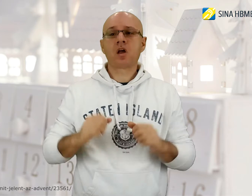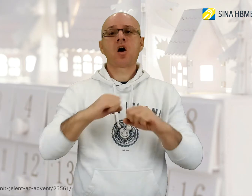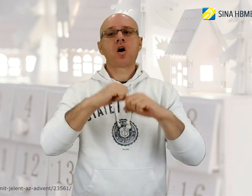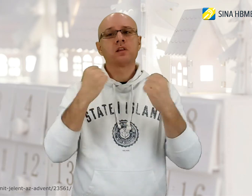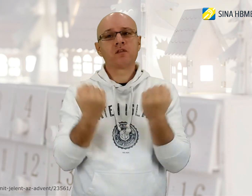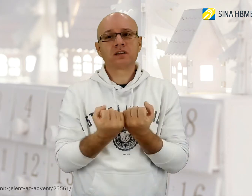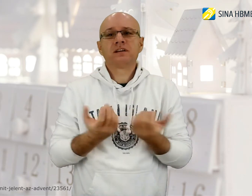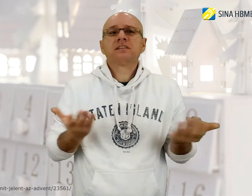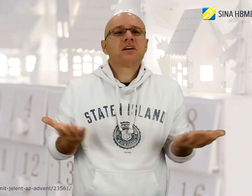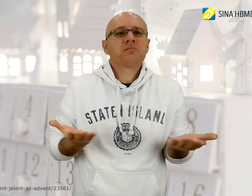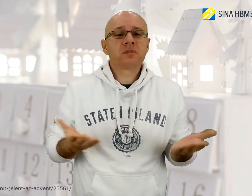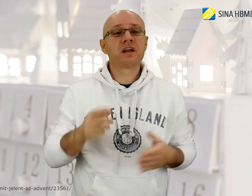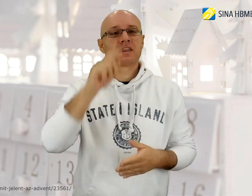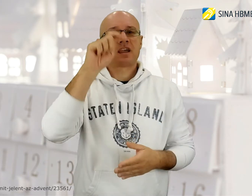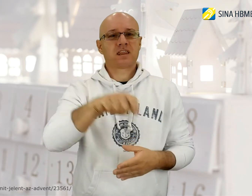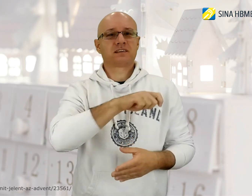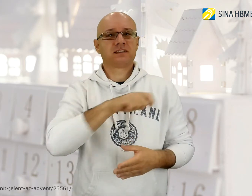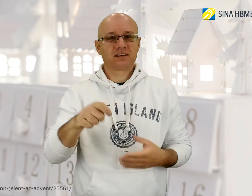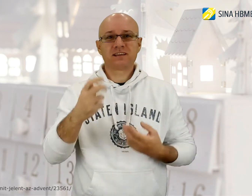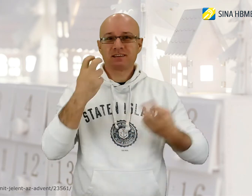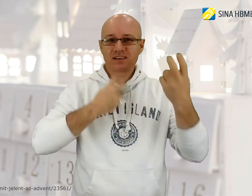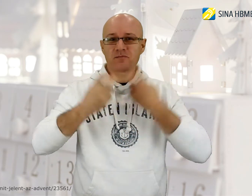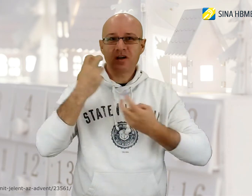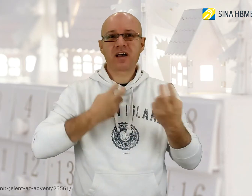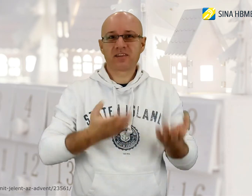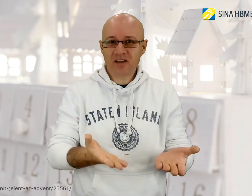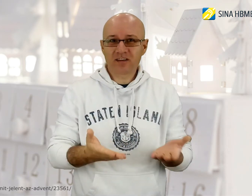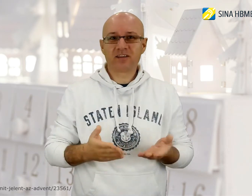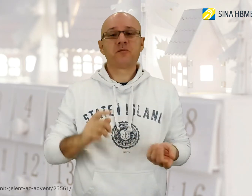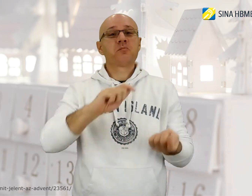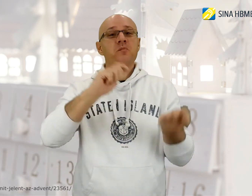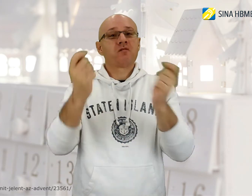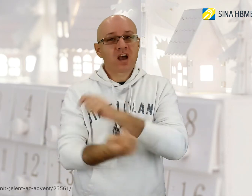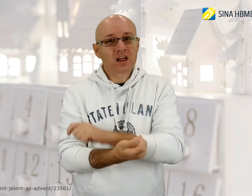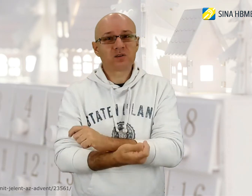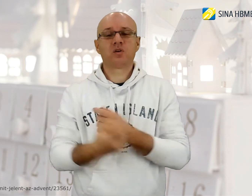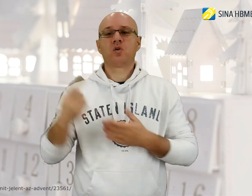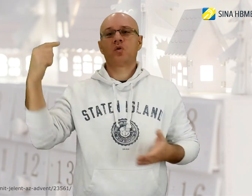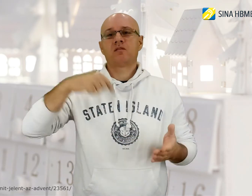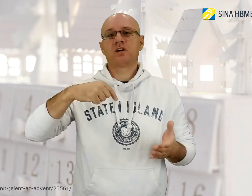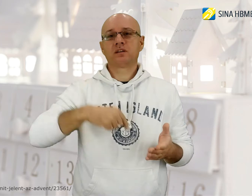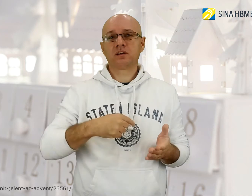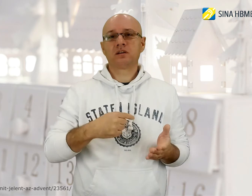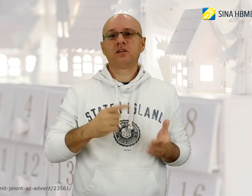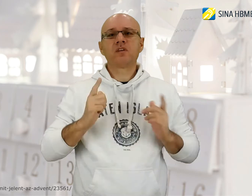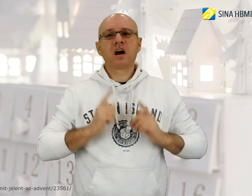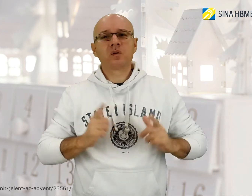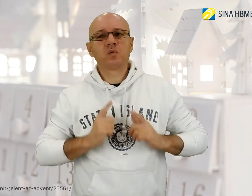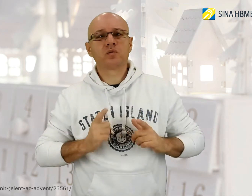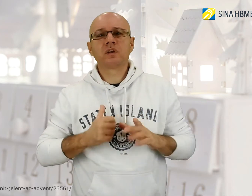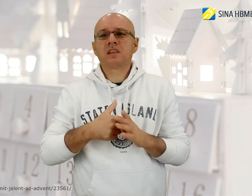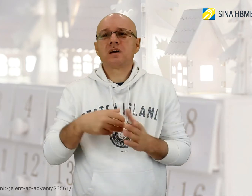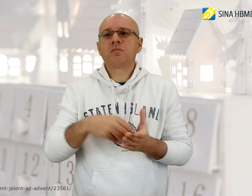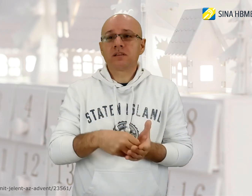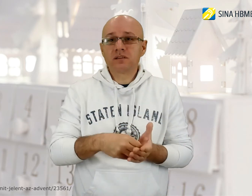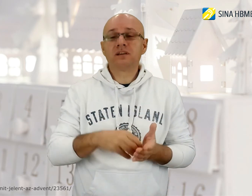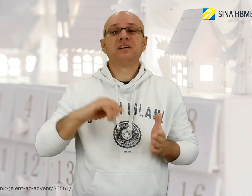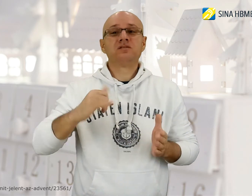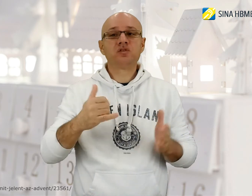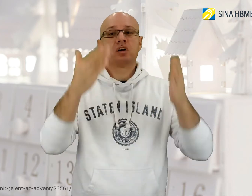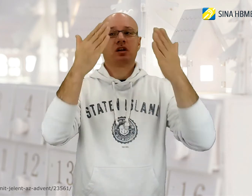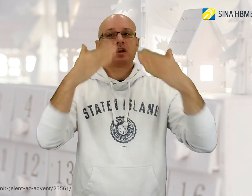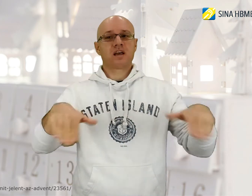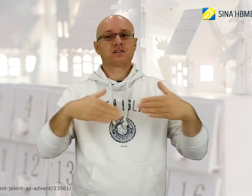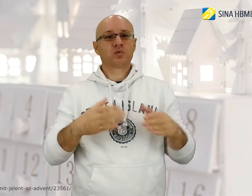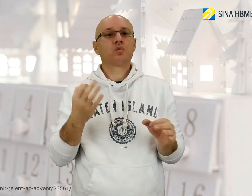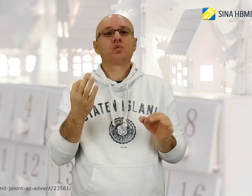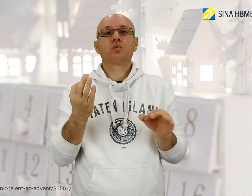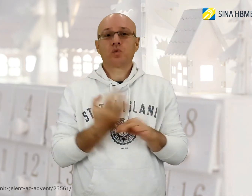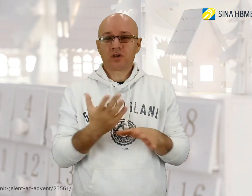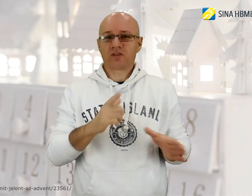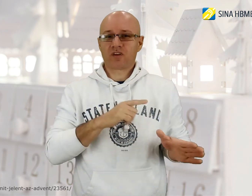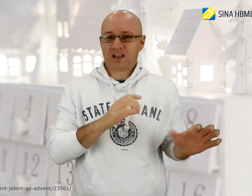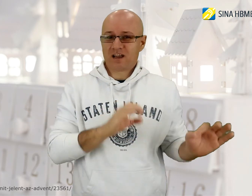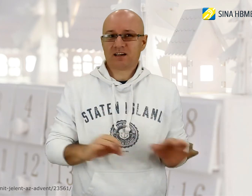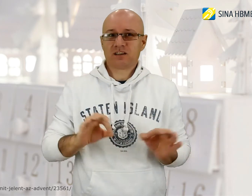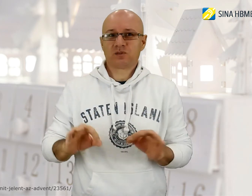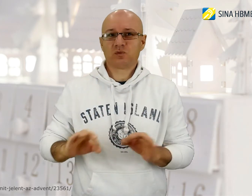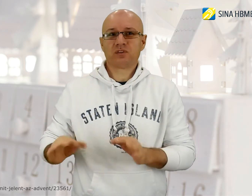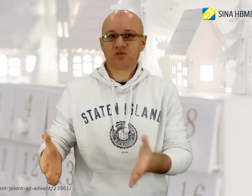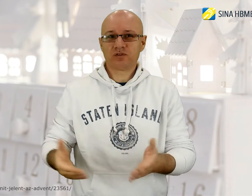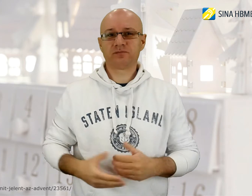Advent tehát a keresztények számára a Megváltó eljövetelére levő várakozás jegyében és a karácsonyra történő lelki felkészülés jegyében telik.